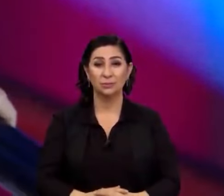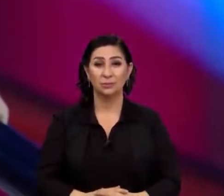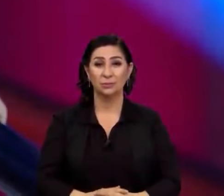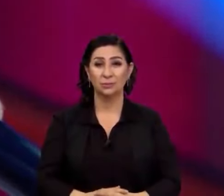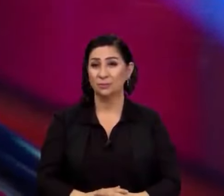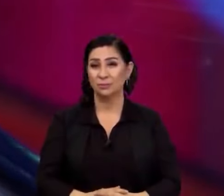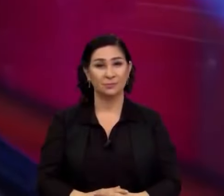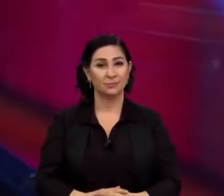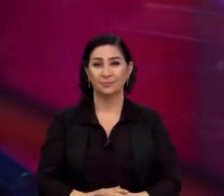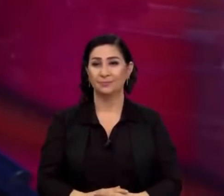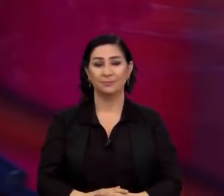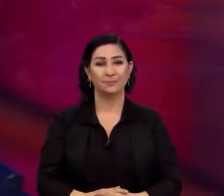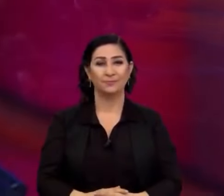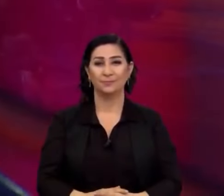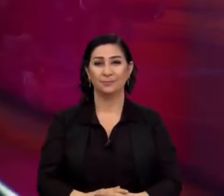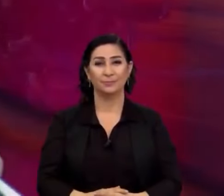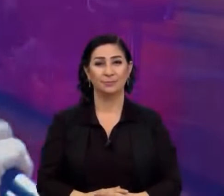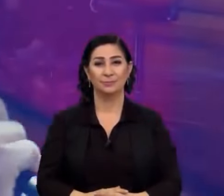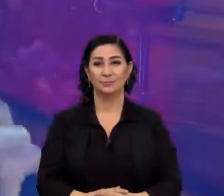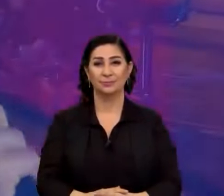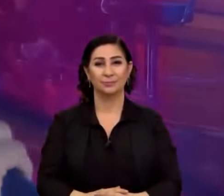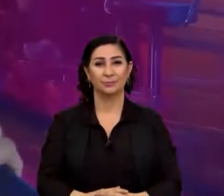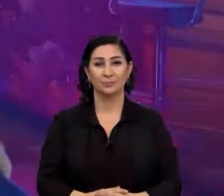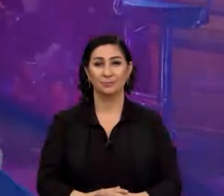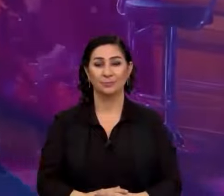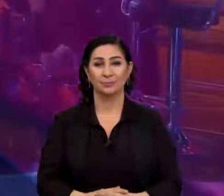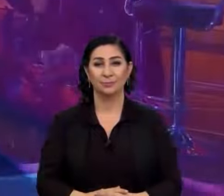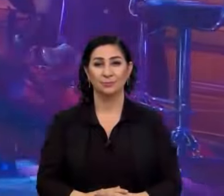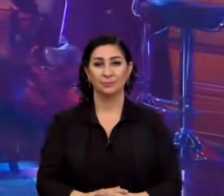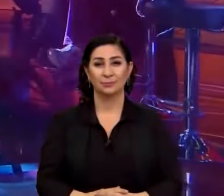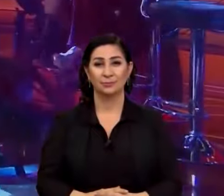[Müzik] terk